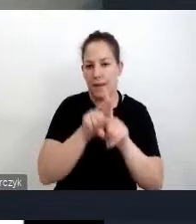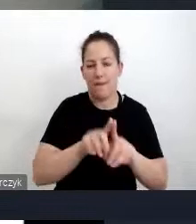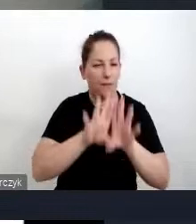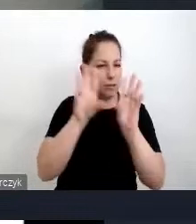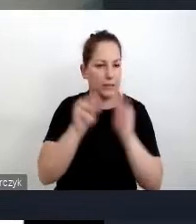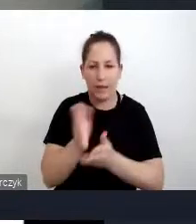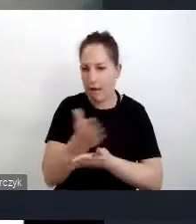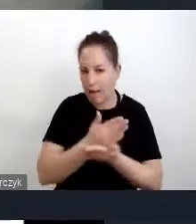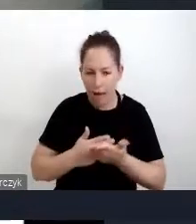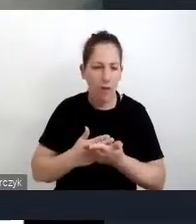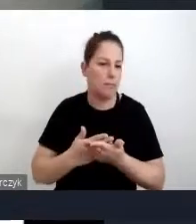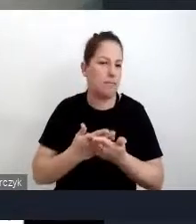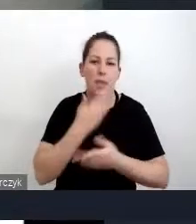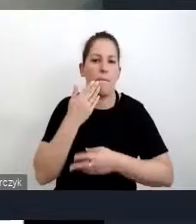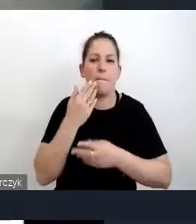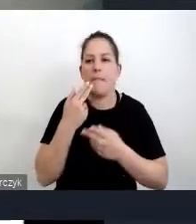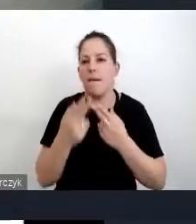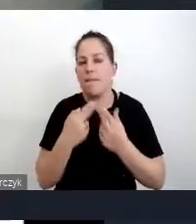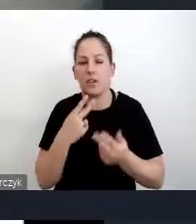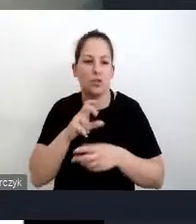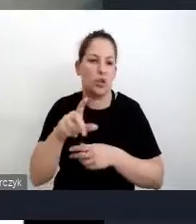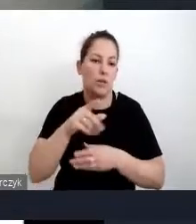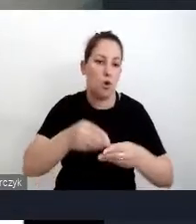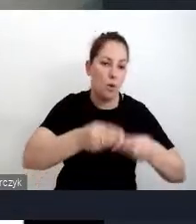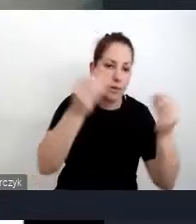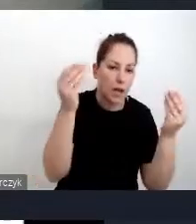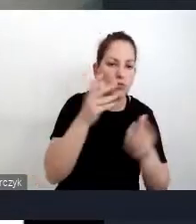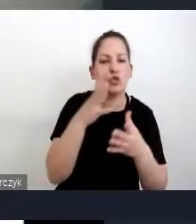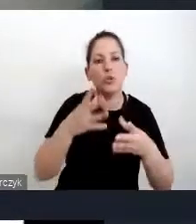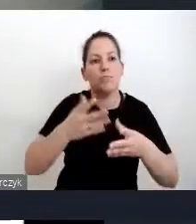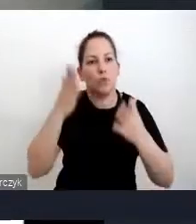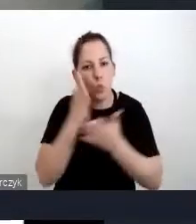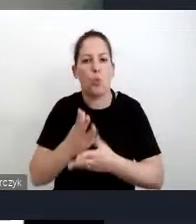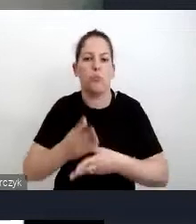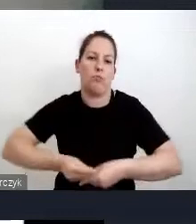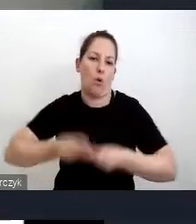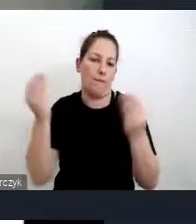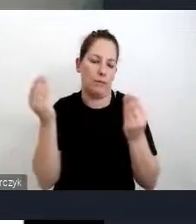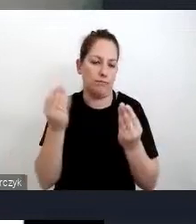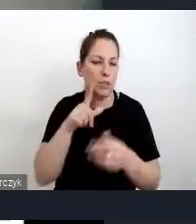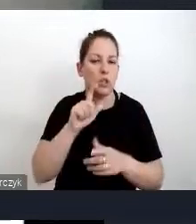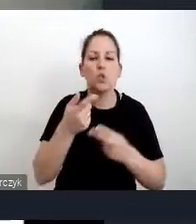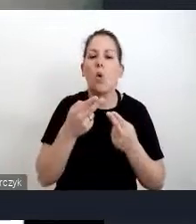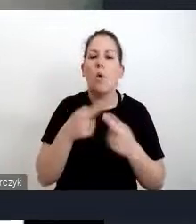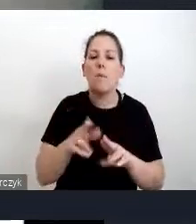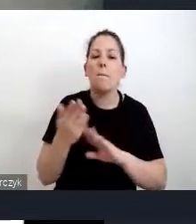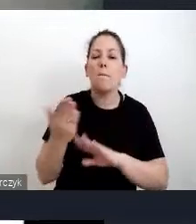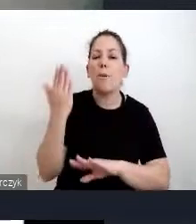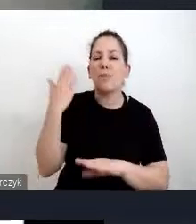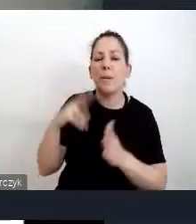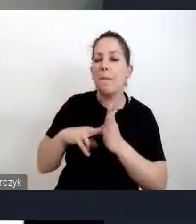bez różnicy, czy są to kraje rozwijające się, czy rozwinięte, co odróżnia ją od poprzednich programów globalnych.